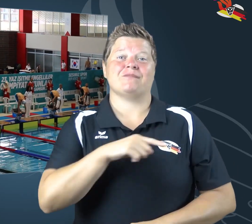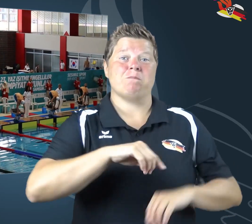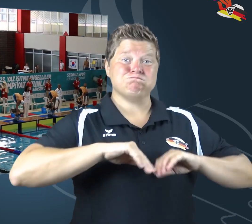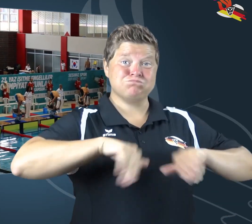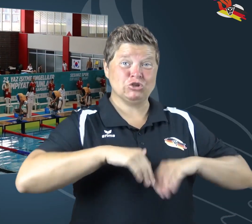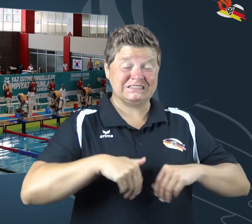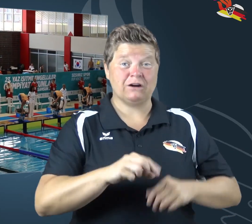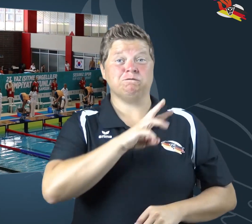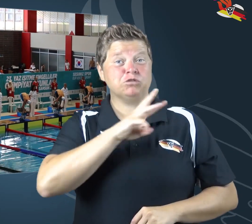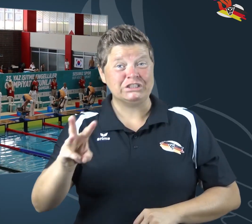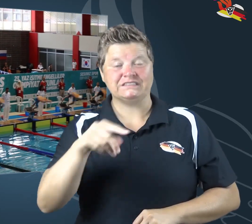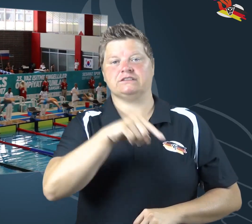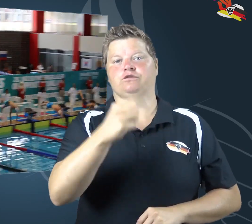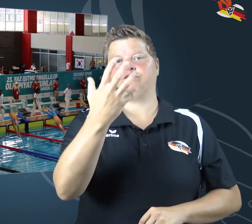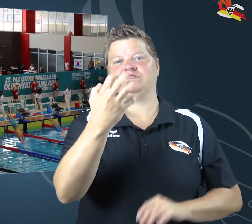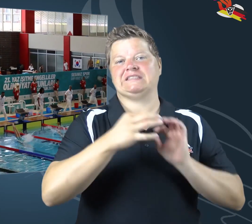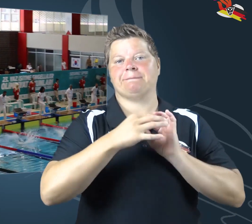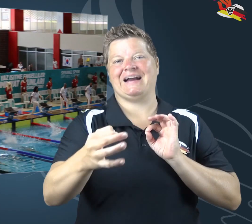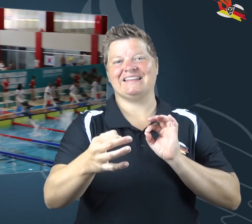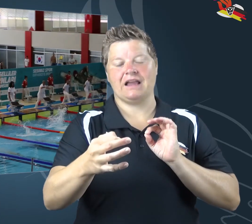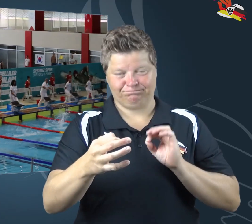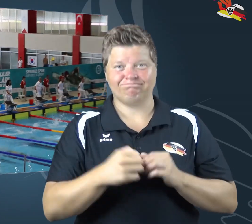In der Endrunde schwammen alle Deutschen jeweils auf den 8.Platz.